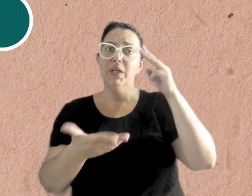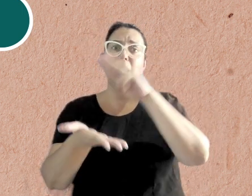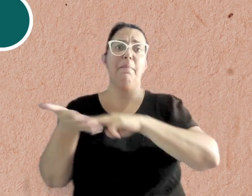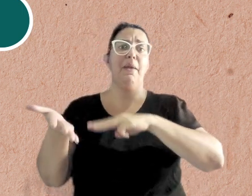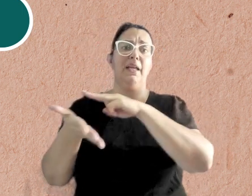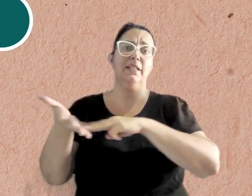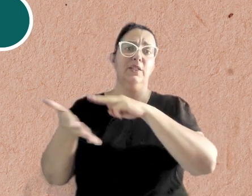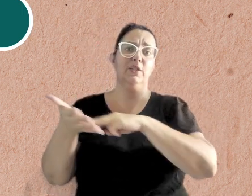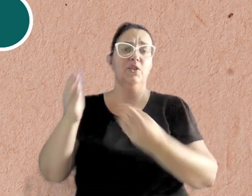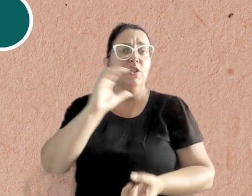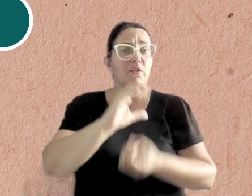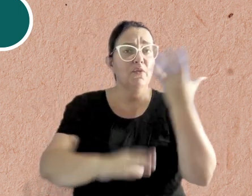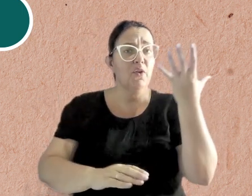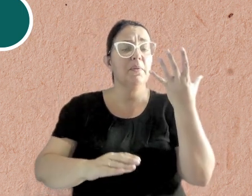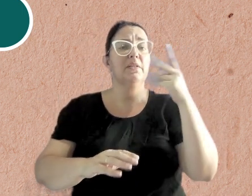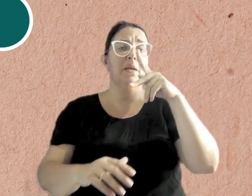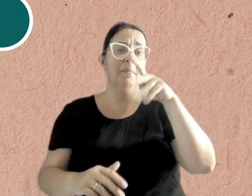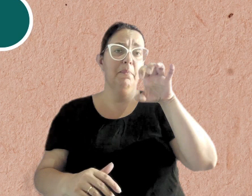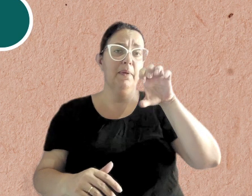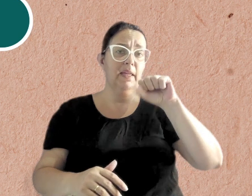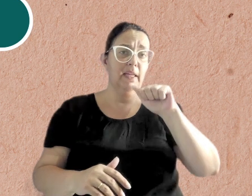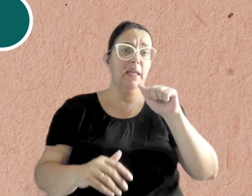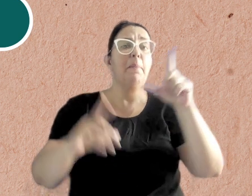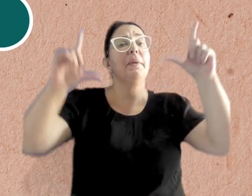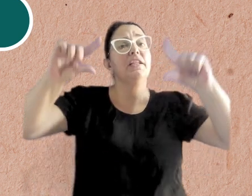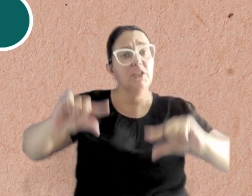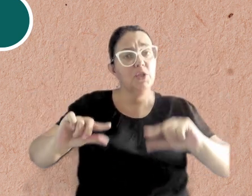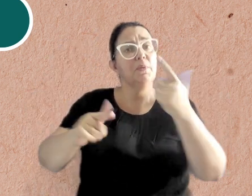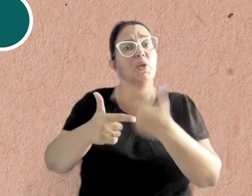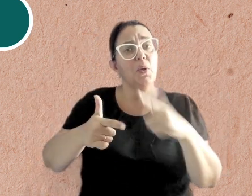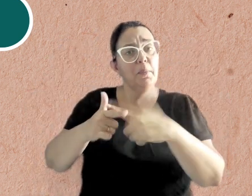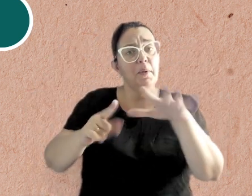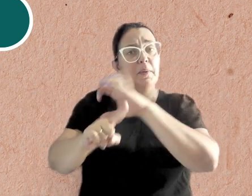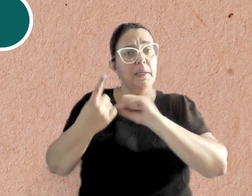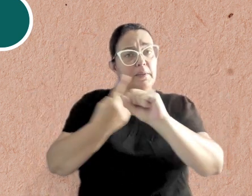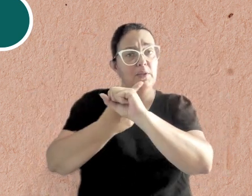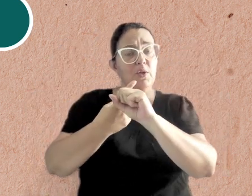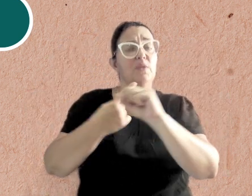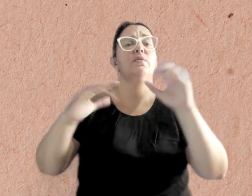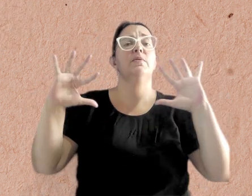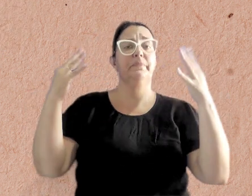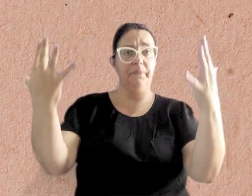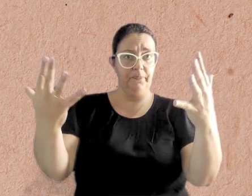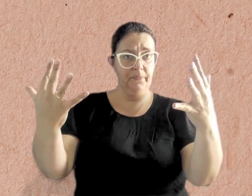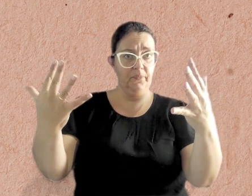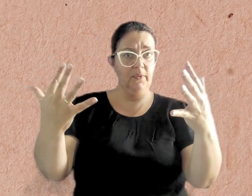que subsidiam a formulação dos PEAs enquanto medida mitigadora de impactos socioambientais.